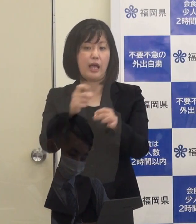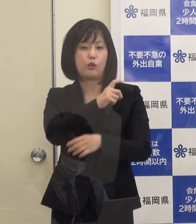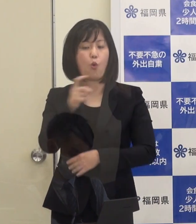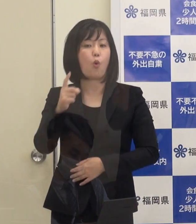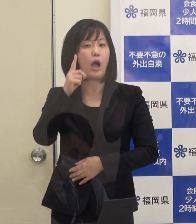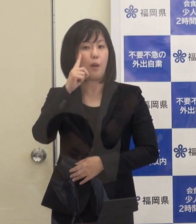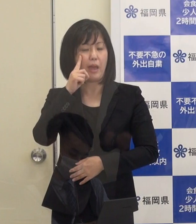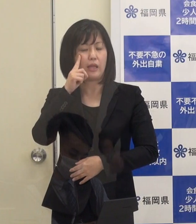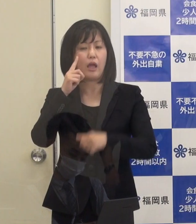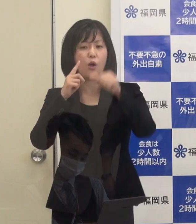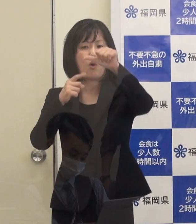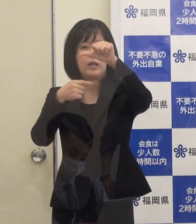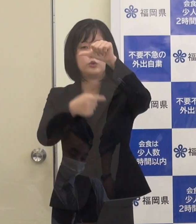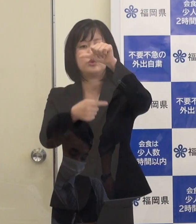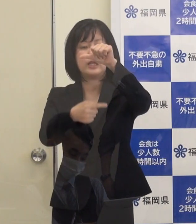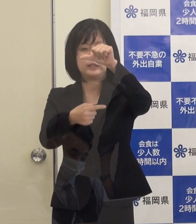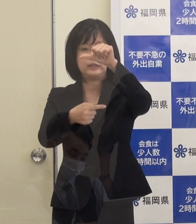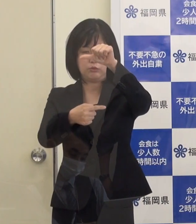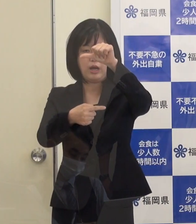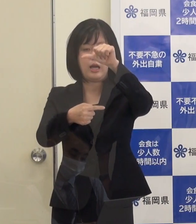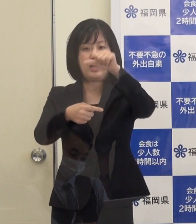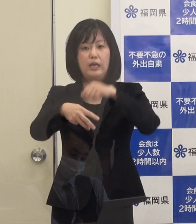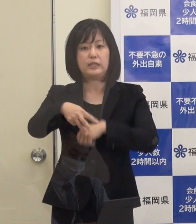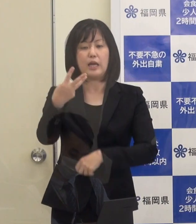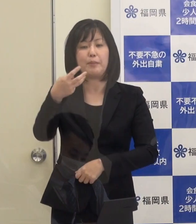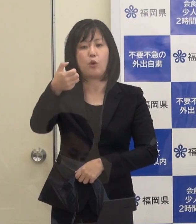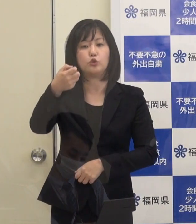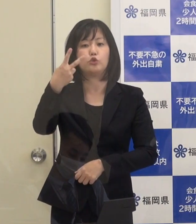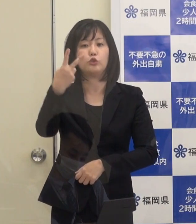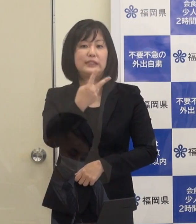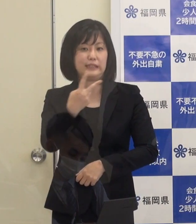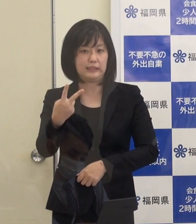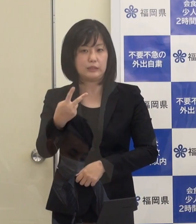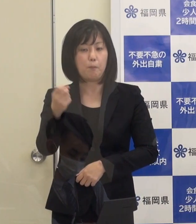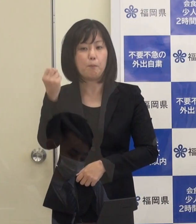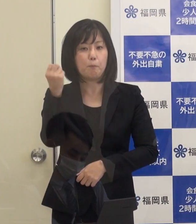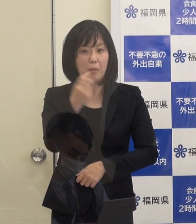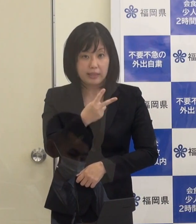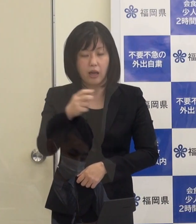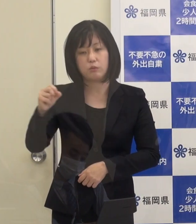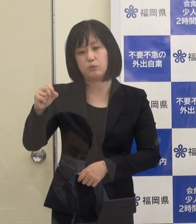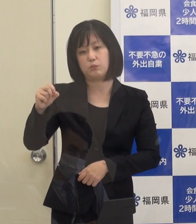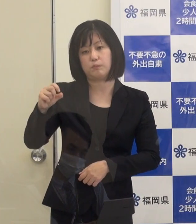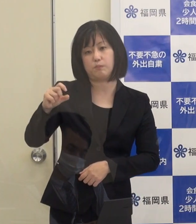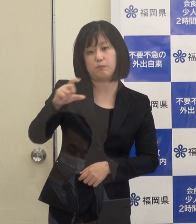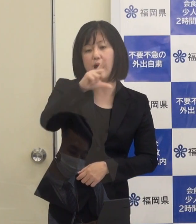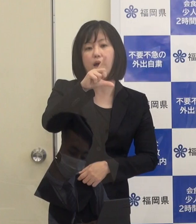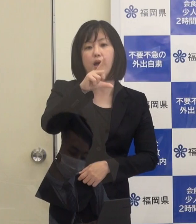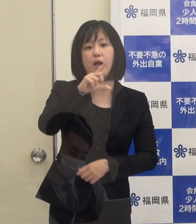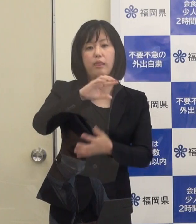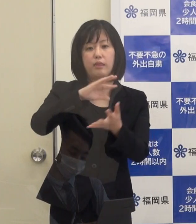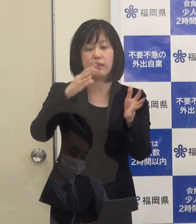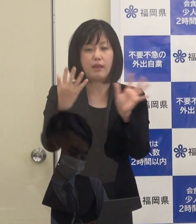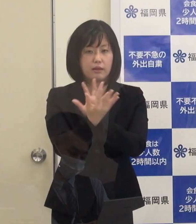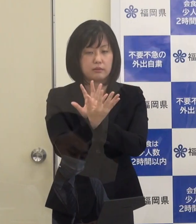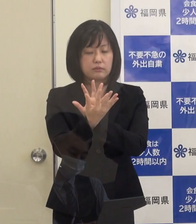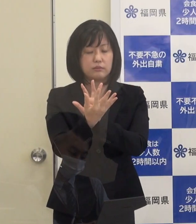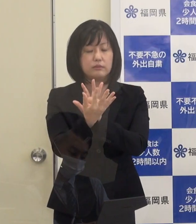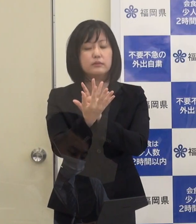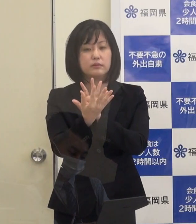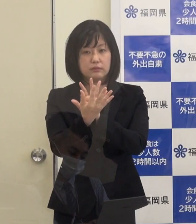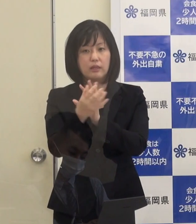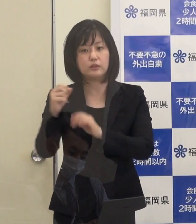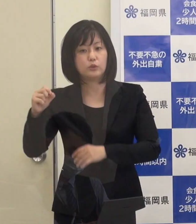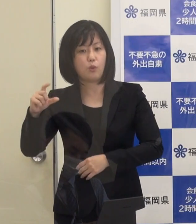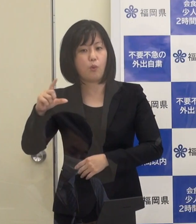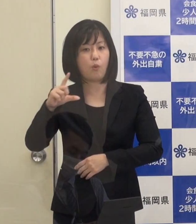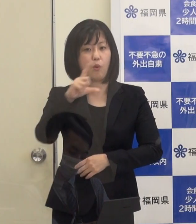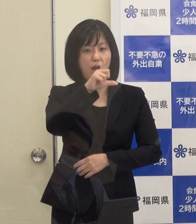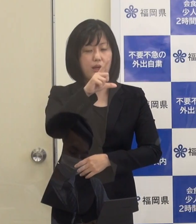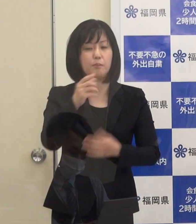３５２名と再び増加に転じ 増加傾向になっています